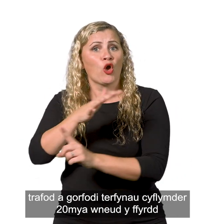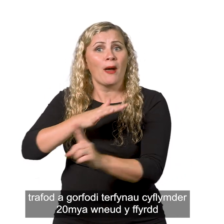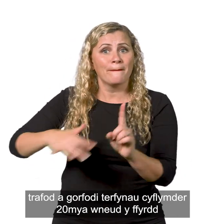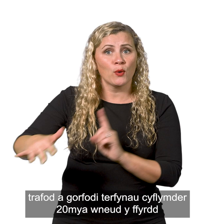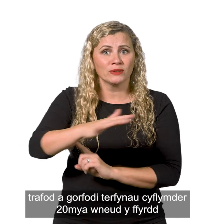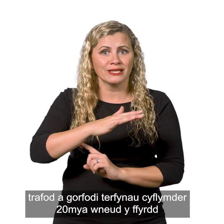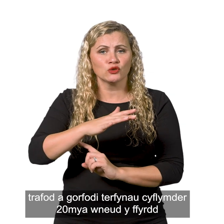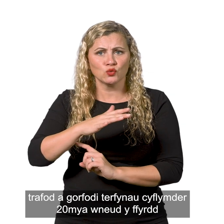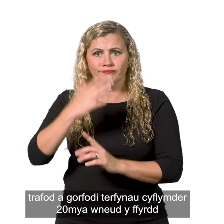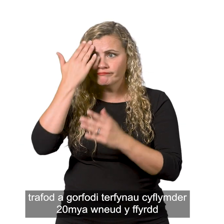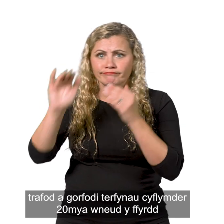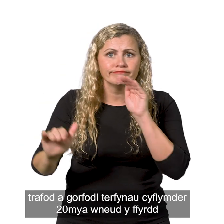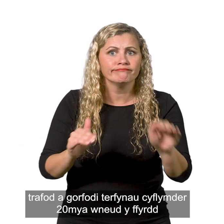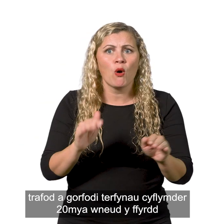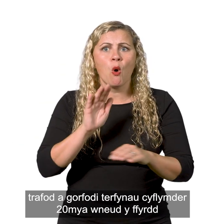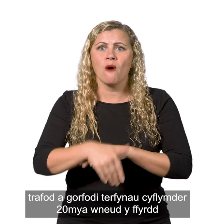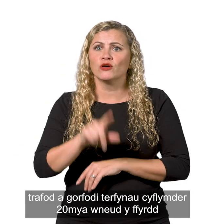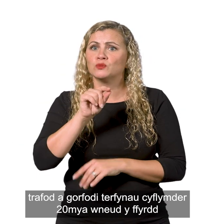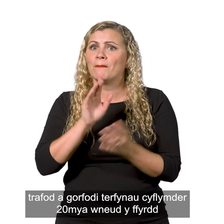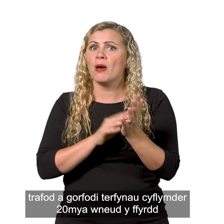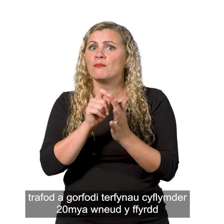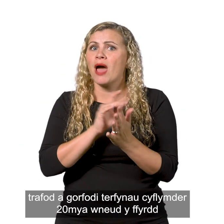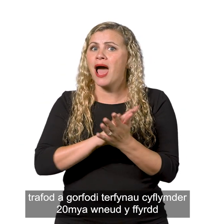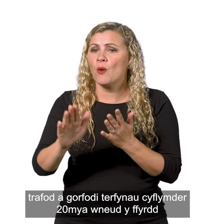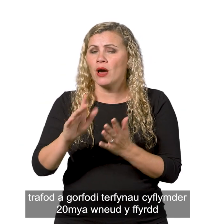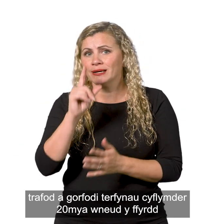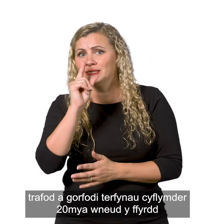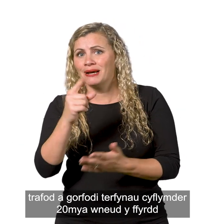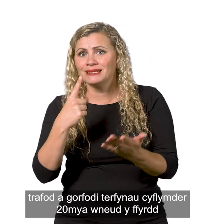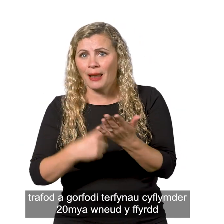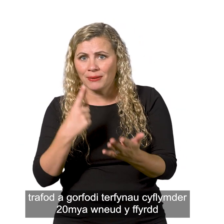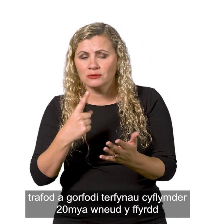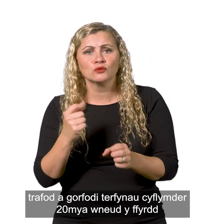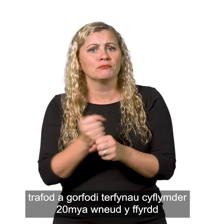trafod a gorfodi terfynau cyflymder 20mya wneud y ffyrdd